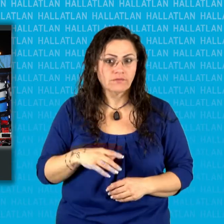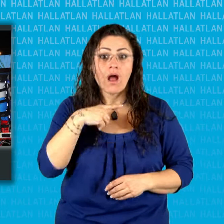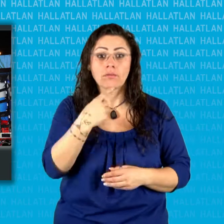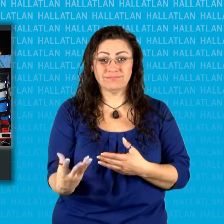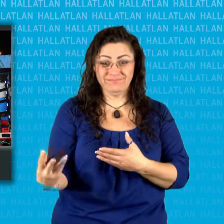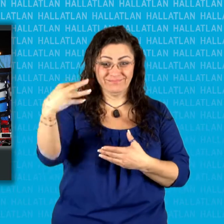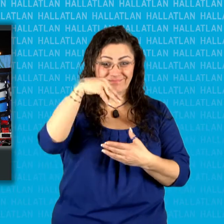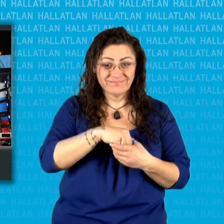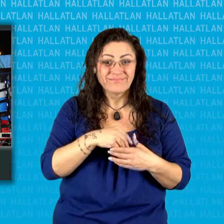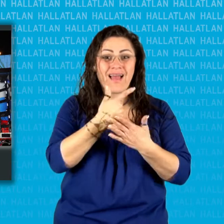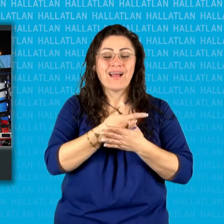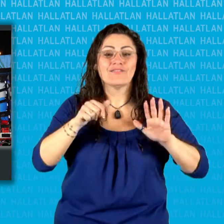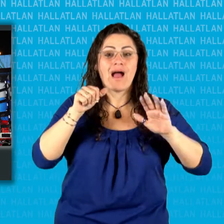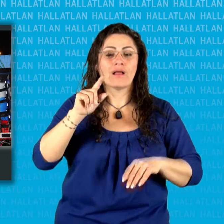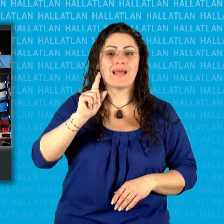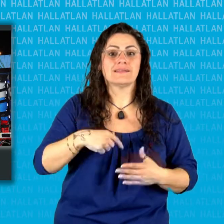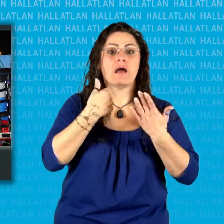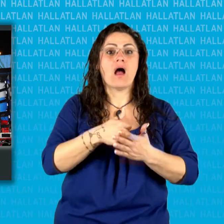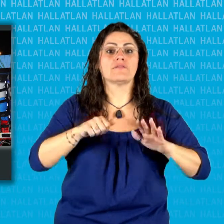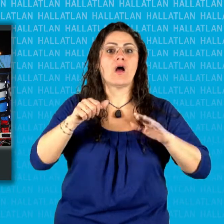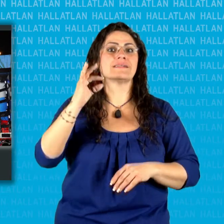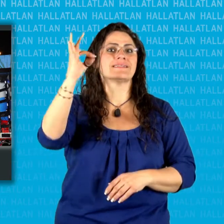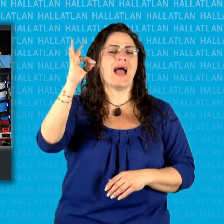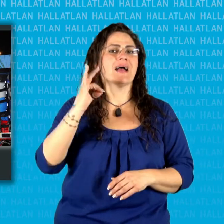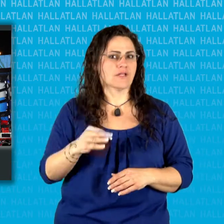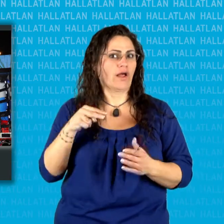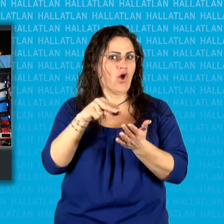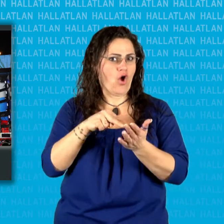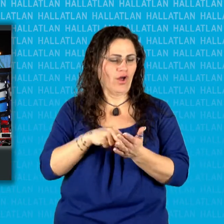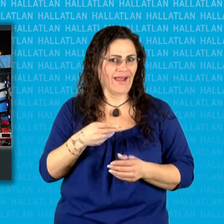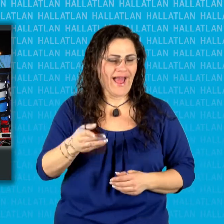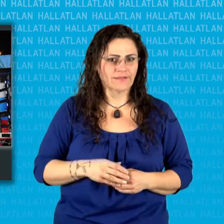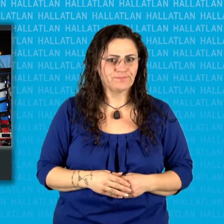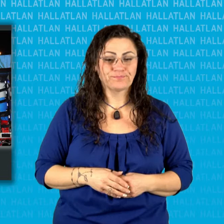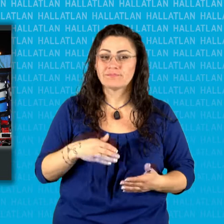ami a résztvevők 76,66 százaléka.